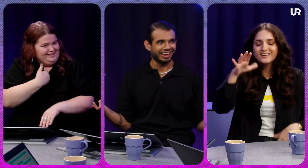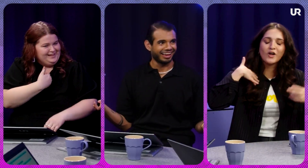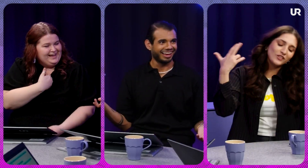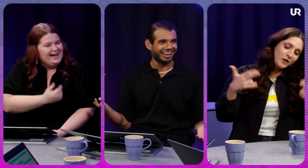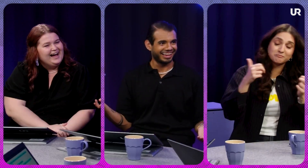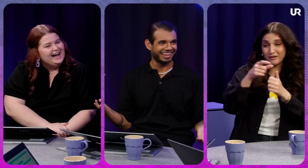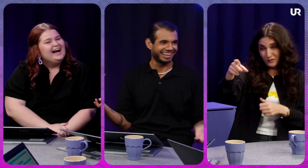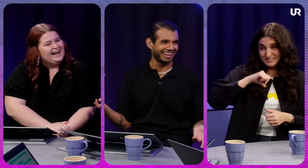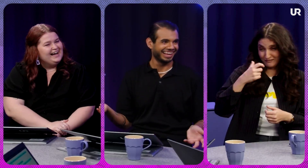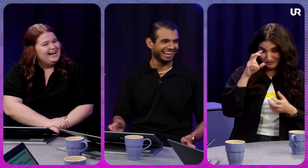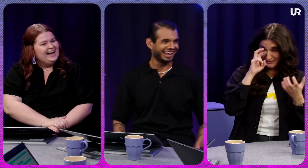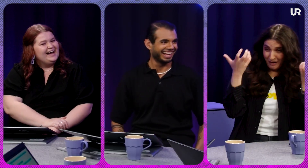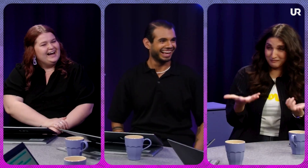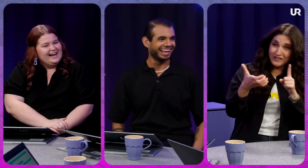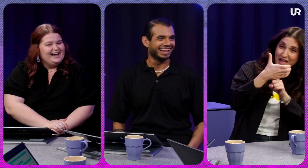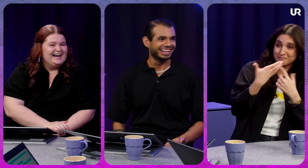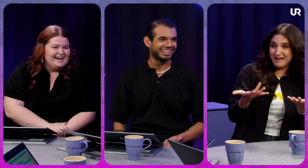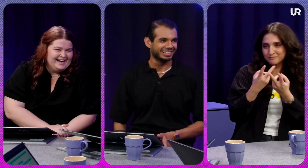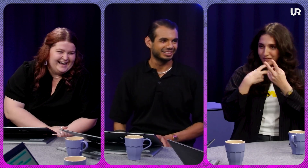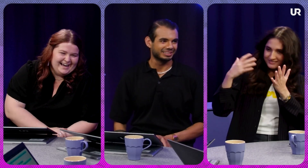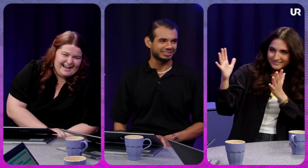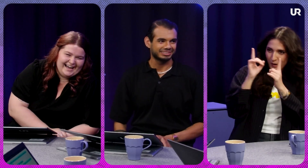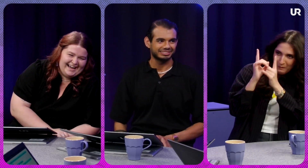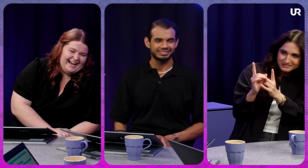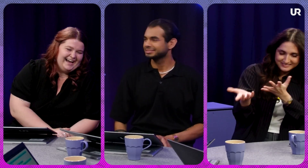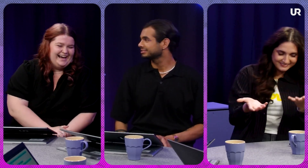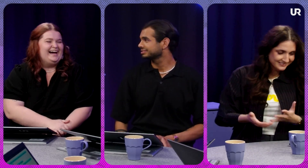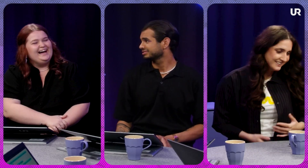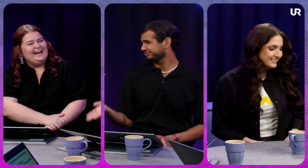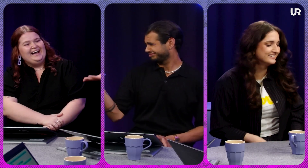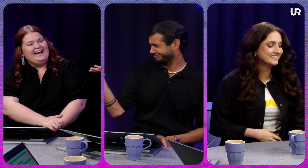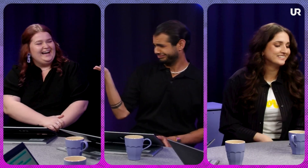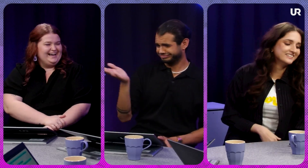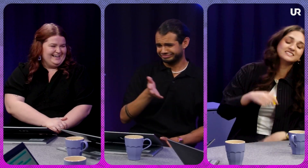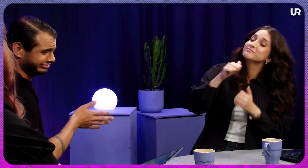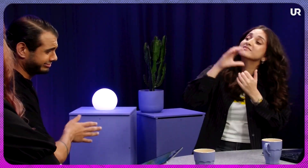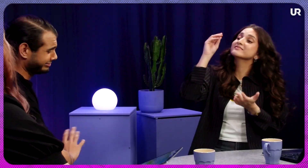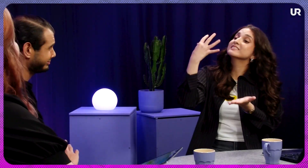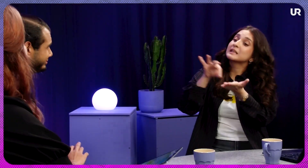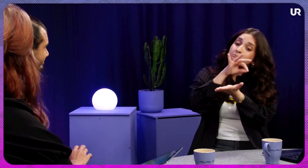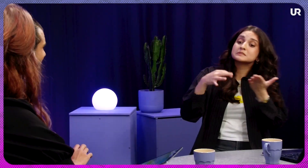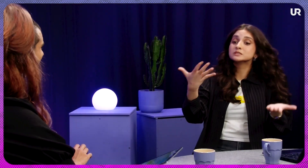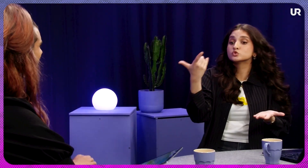Jessica: Jag har visserligen dömt dig! Men du själv sa att du inte visste vad deepfake var! Det blev logiskt att du inte alls kunde sådana grejer! Amir: Fair!